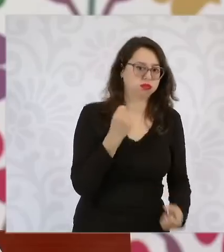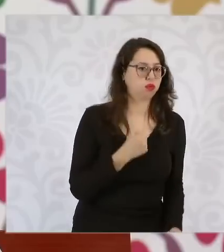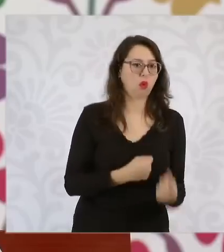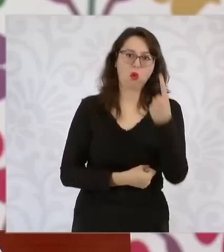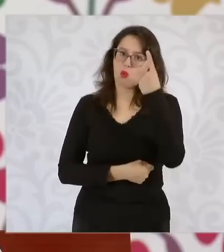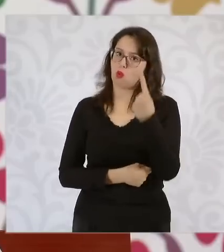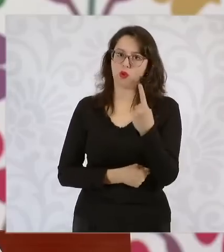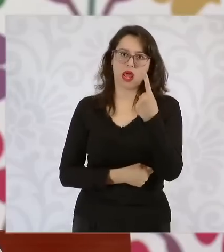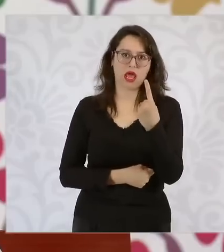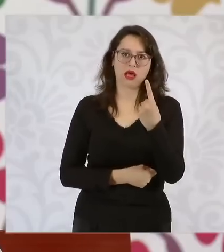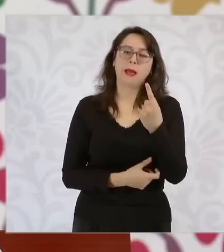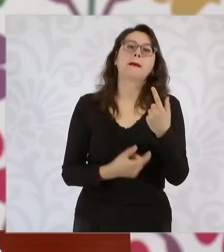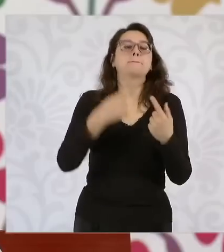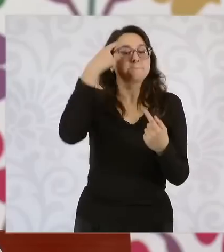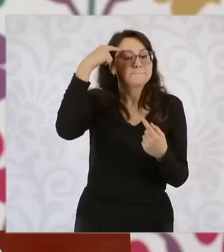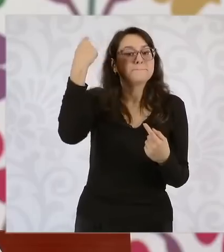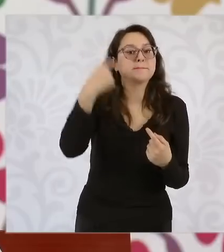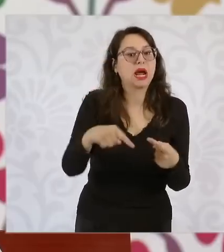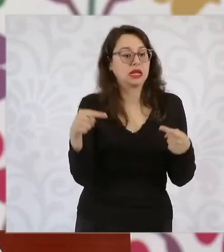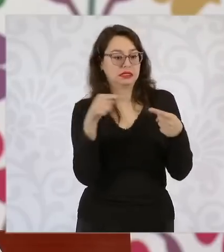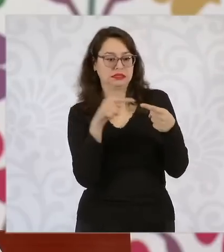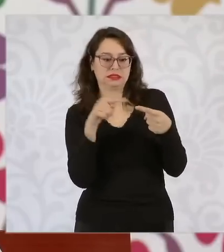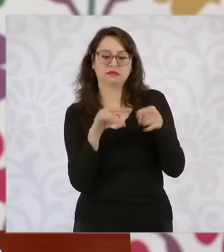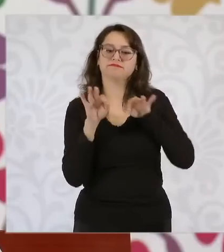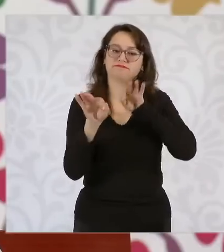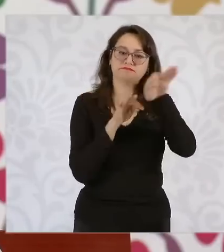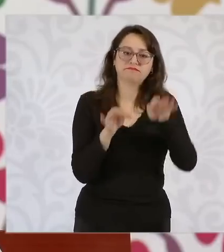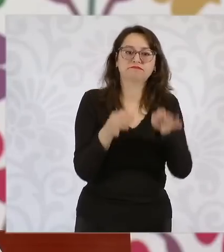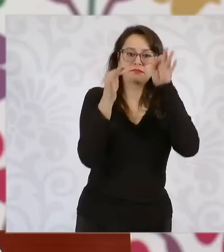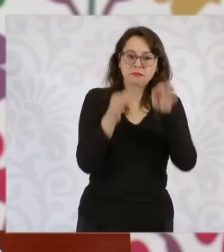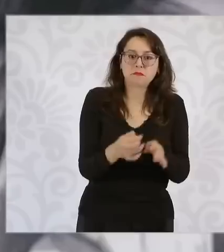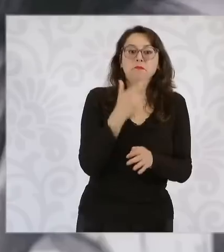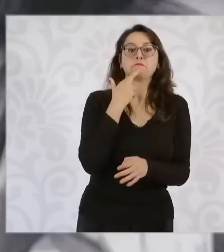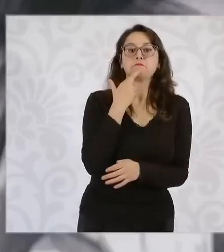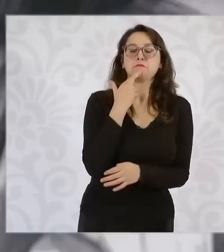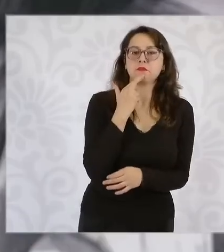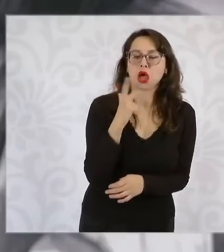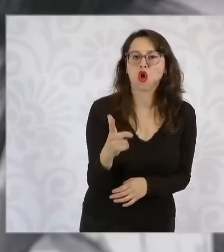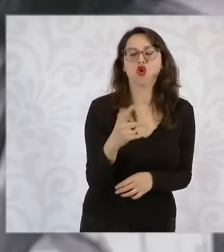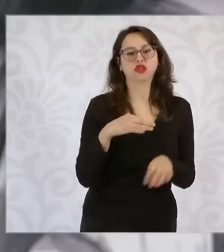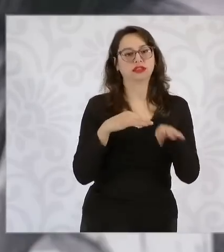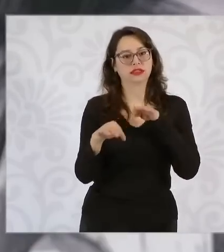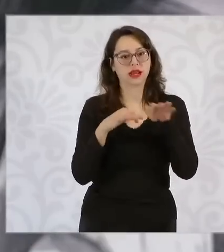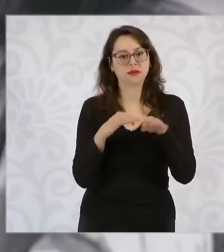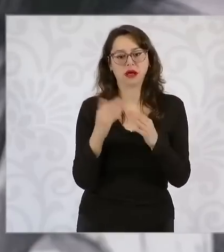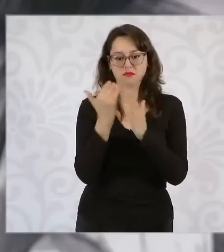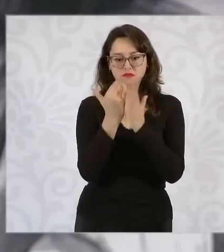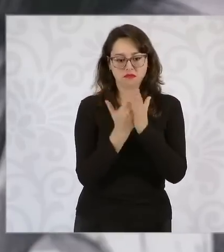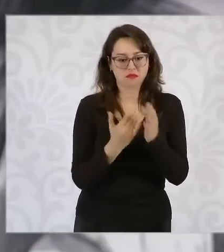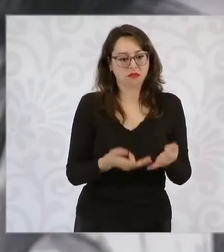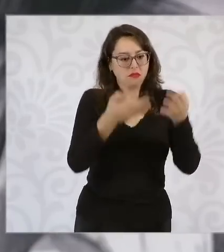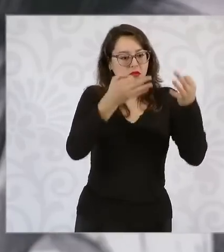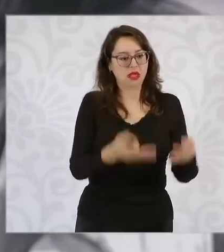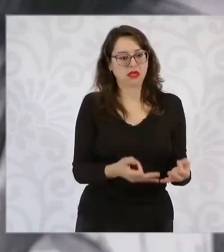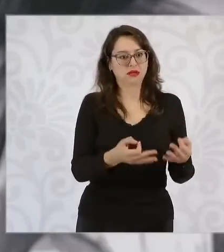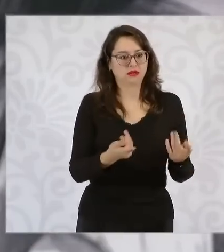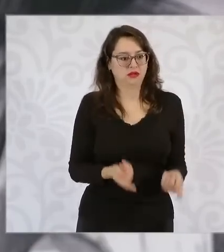Mayor eficiencia Mayor productividad y poder tener todo ese eh mandato social que nos que